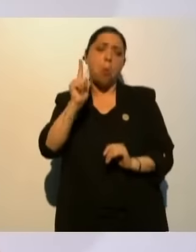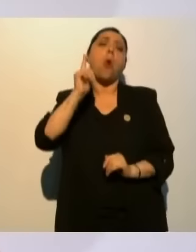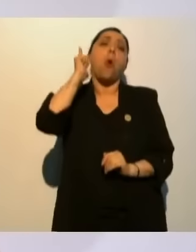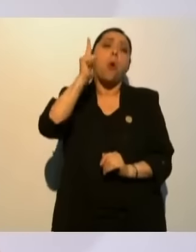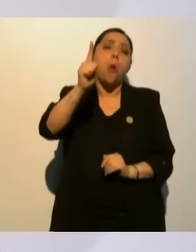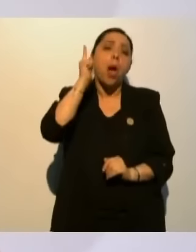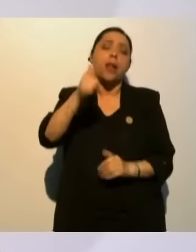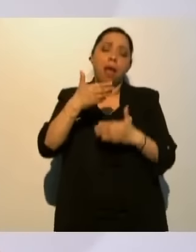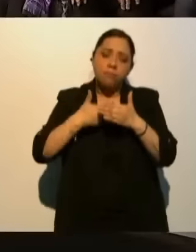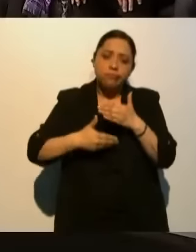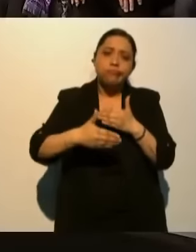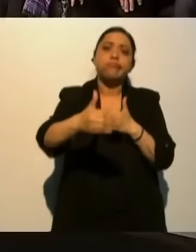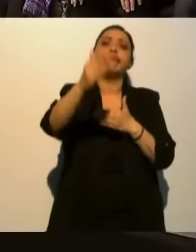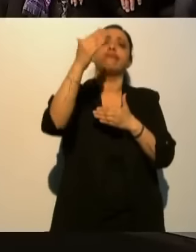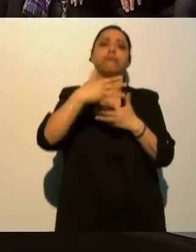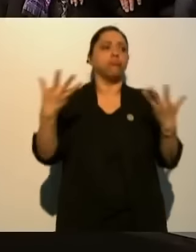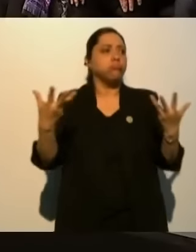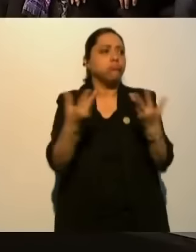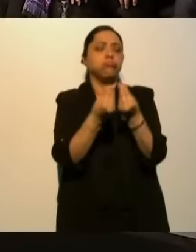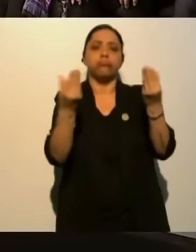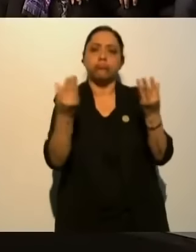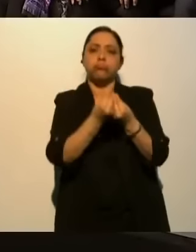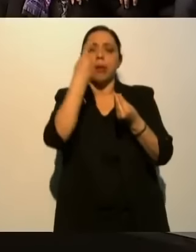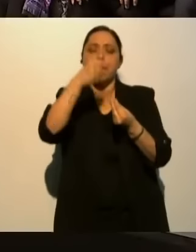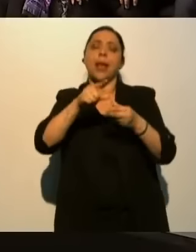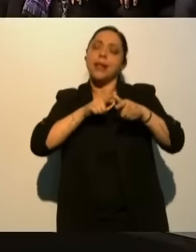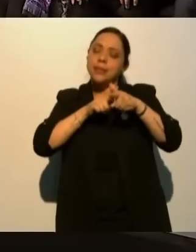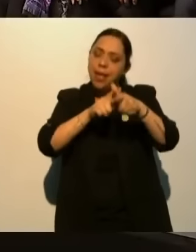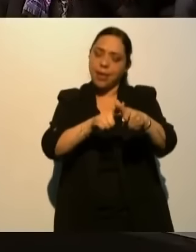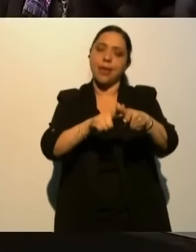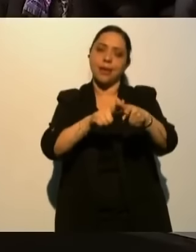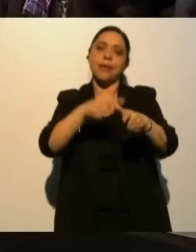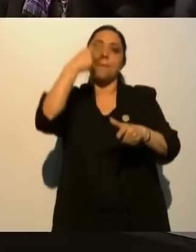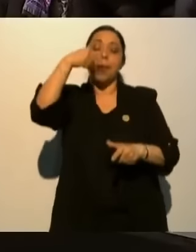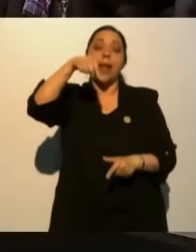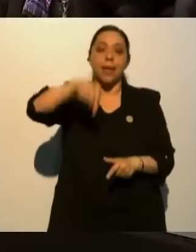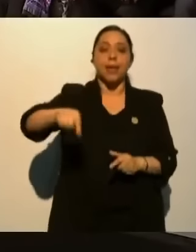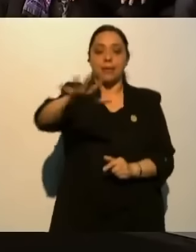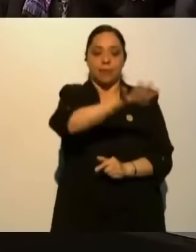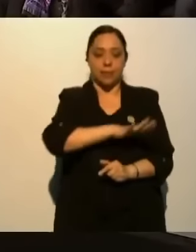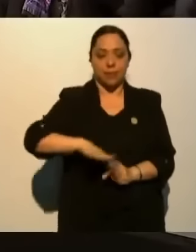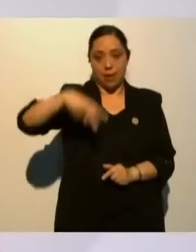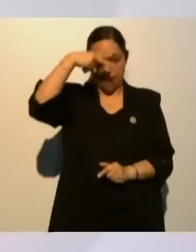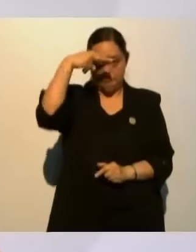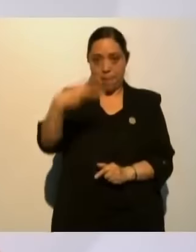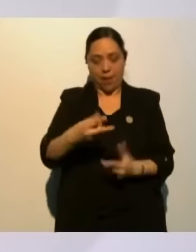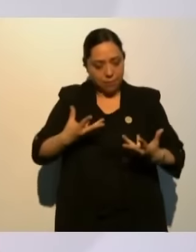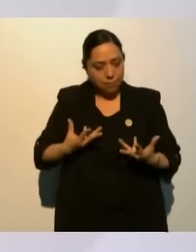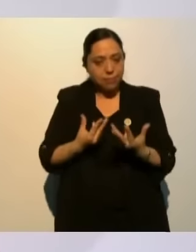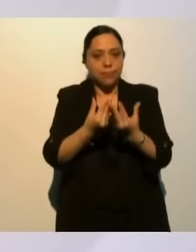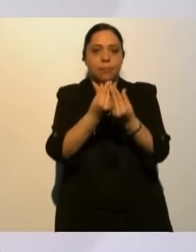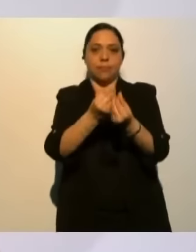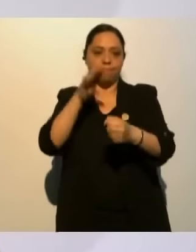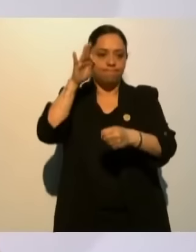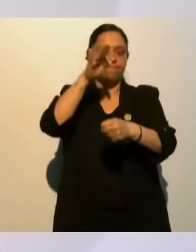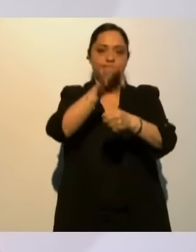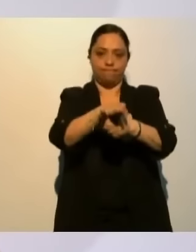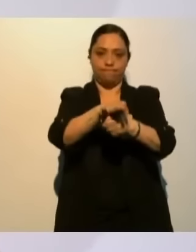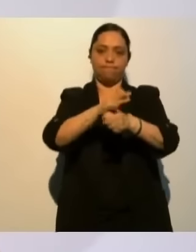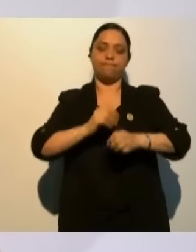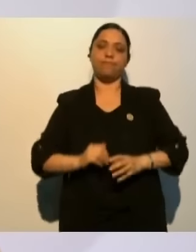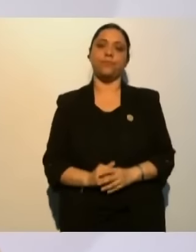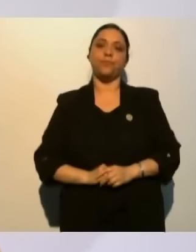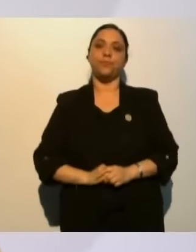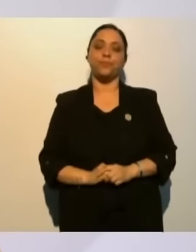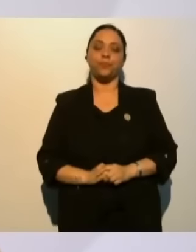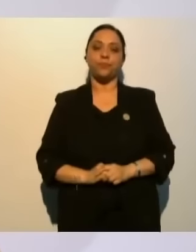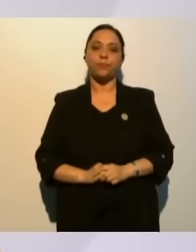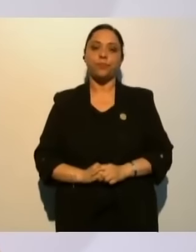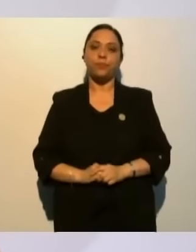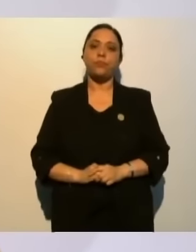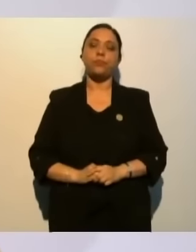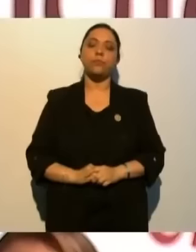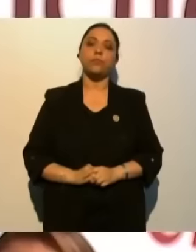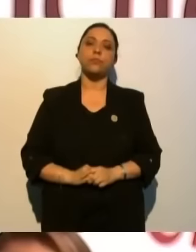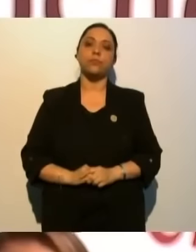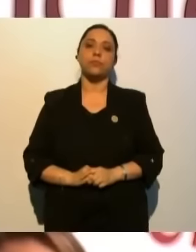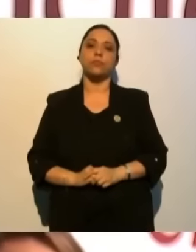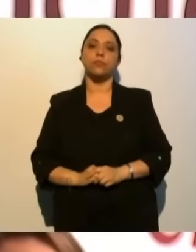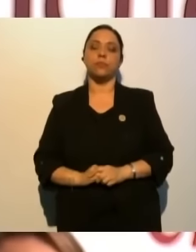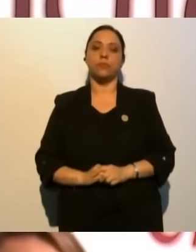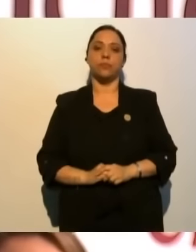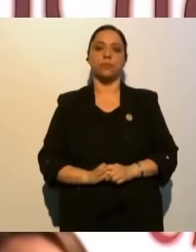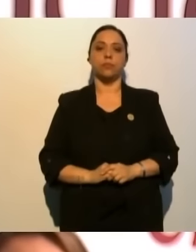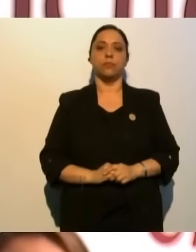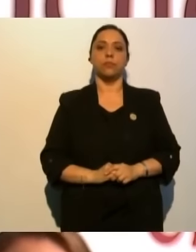para seguir trabajando juntas y Juntos por el bienestar del pueblo de México